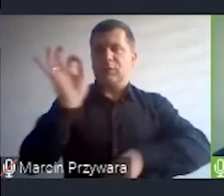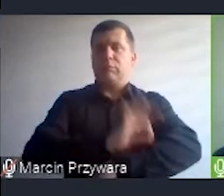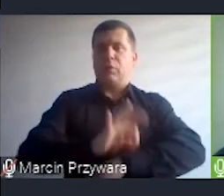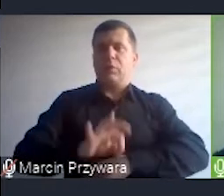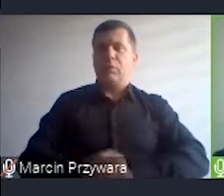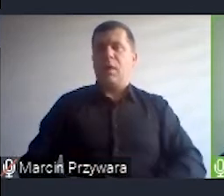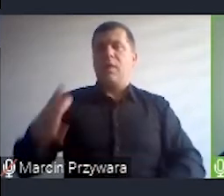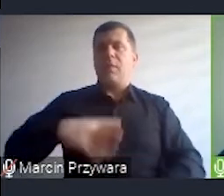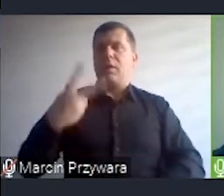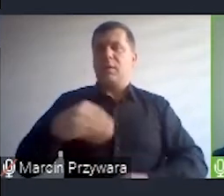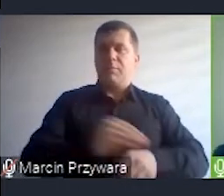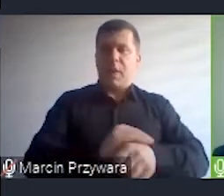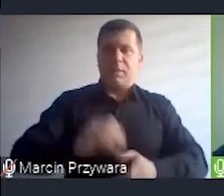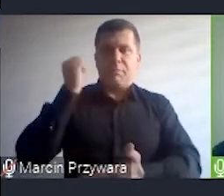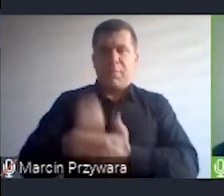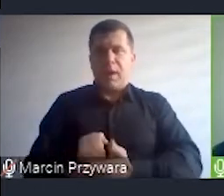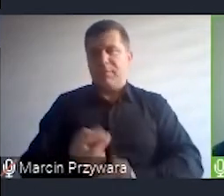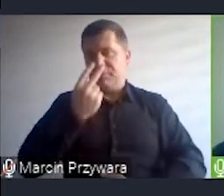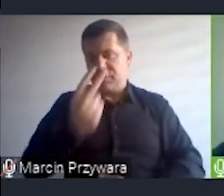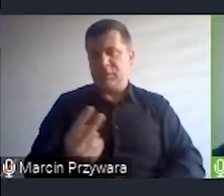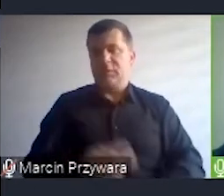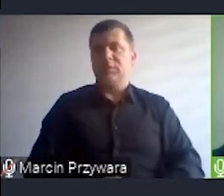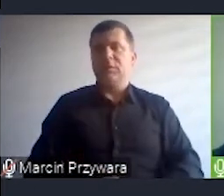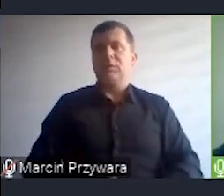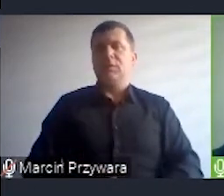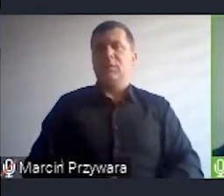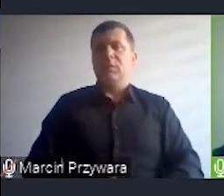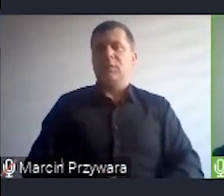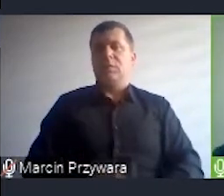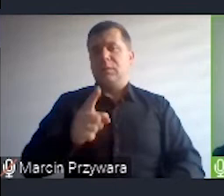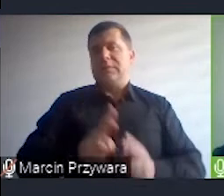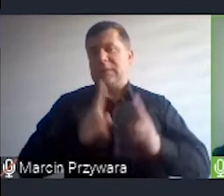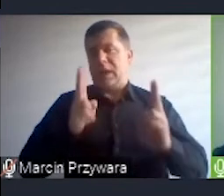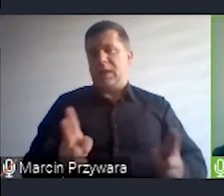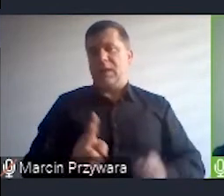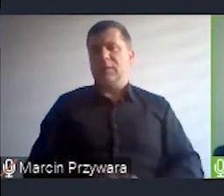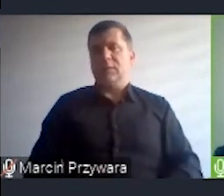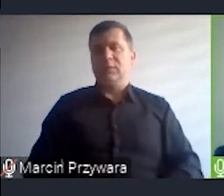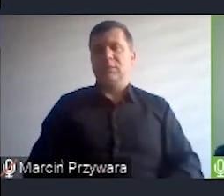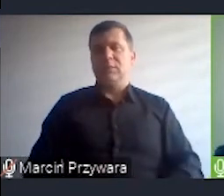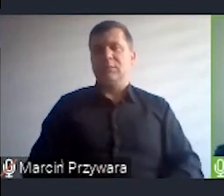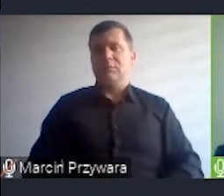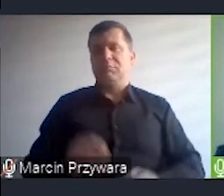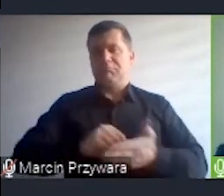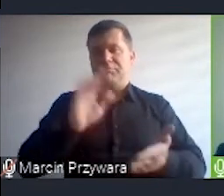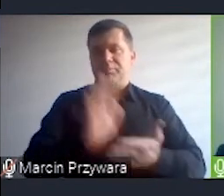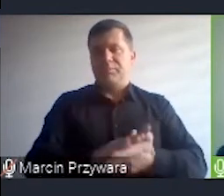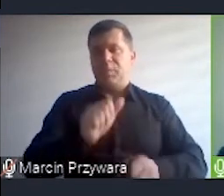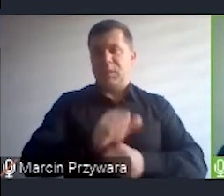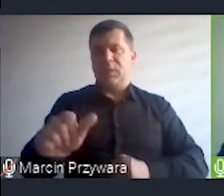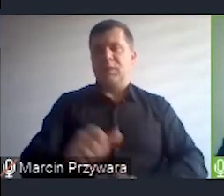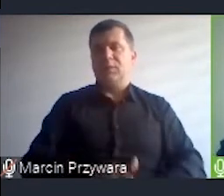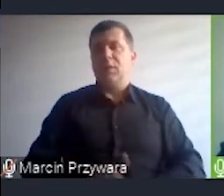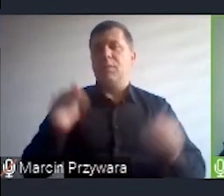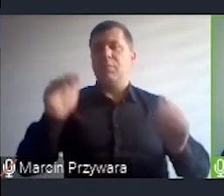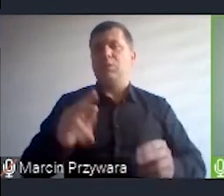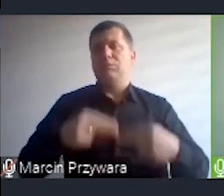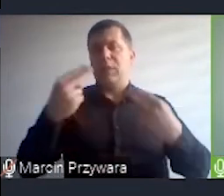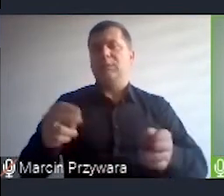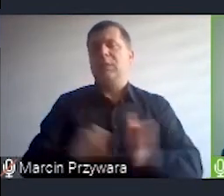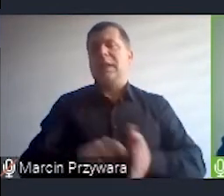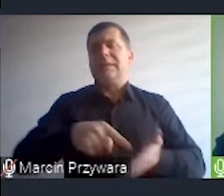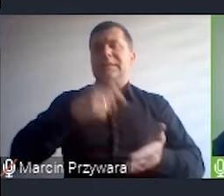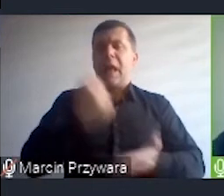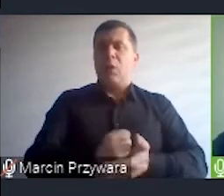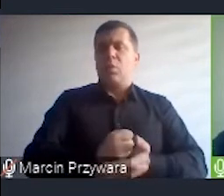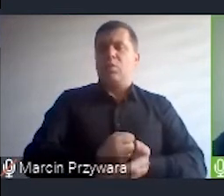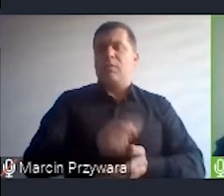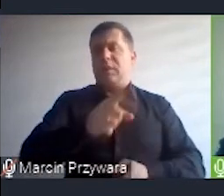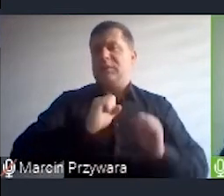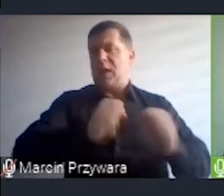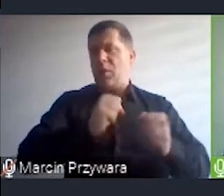Wartości niematerialnej prawej również w ten zakres się wpisują. Można je przeznaczyć na działalność statutową beneficjenta